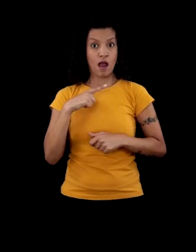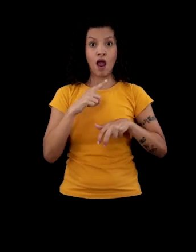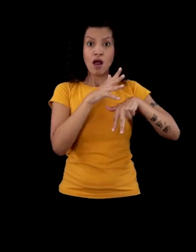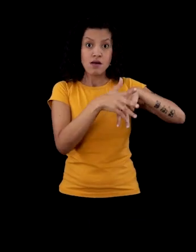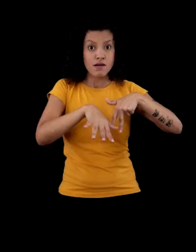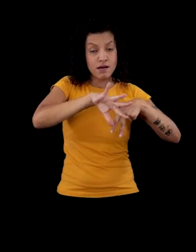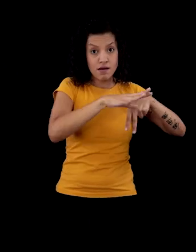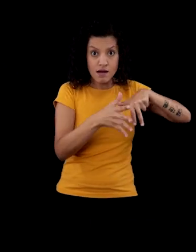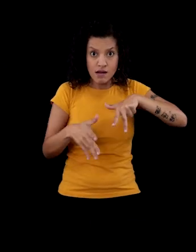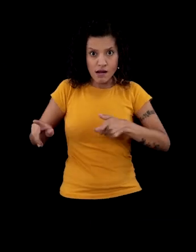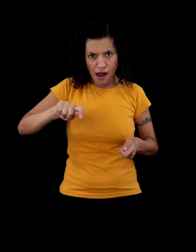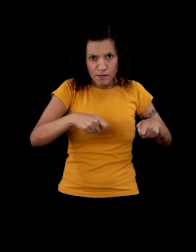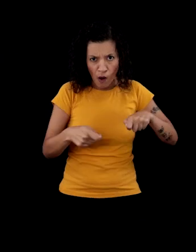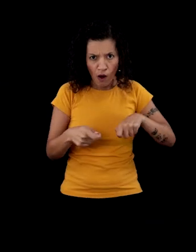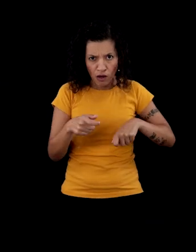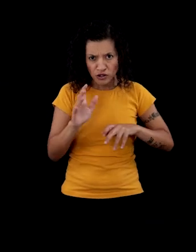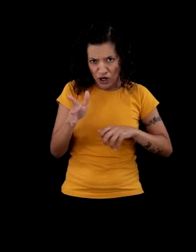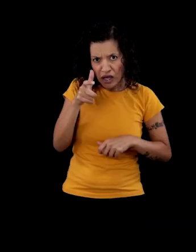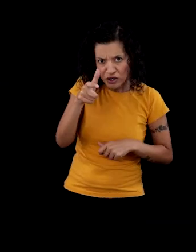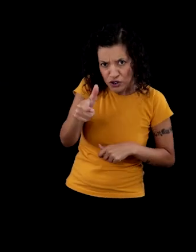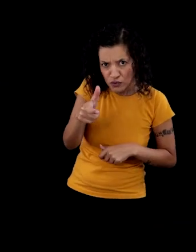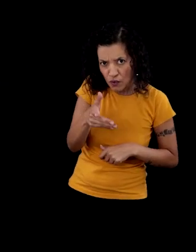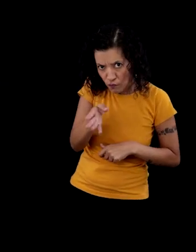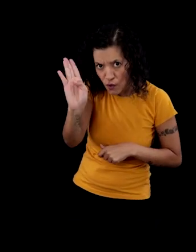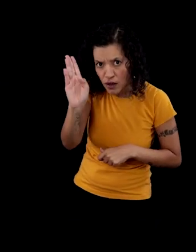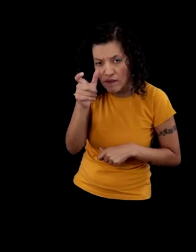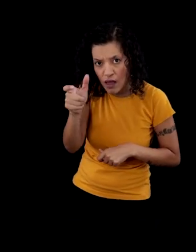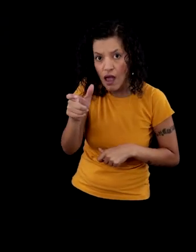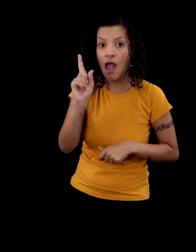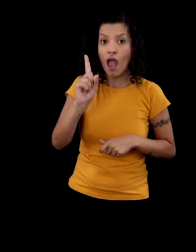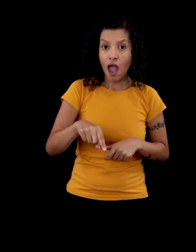Não levaram vocês para nenhum grupo de carimbó? Você foi ver o carimbó?